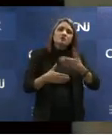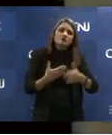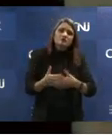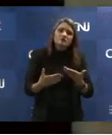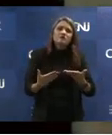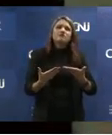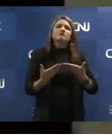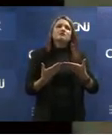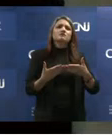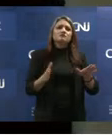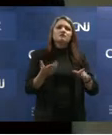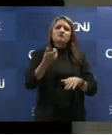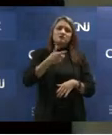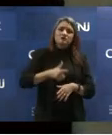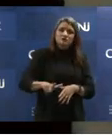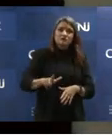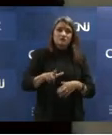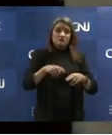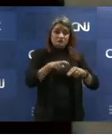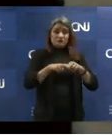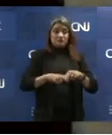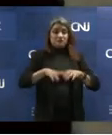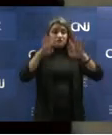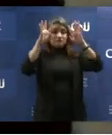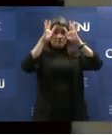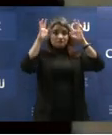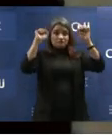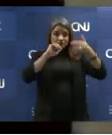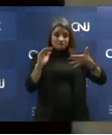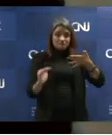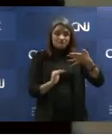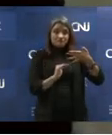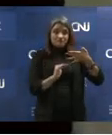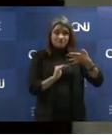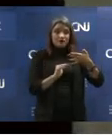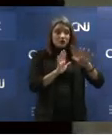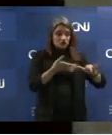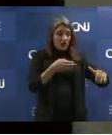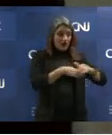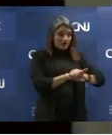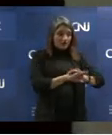arquivado pelo Tribunal de origem para investigar os mesmos fatos